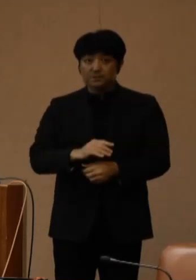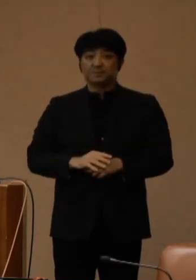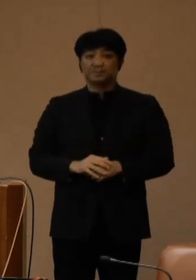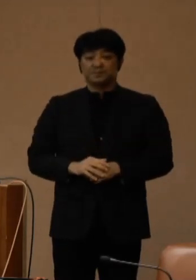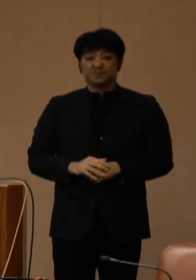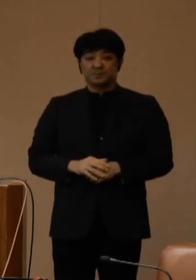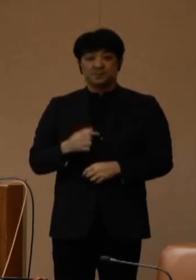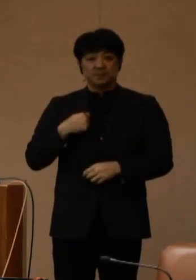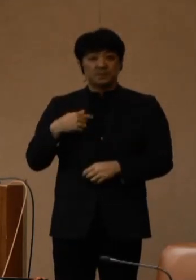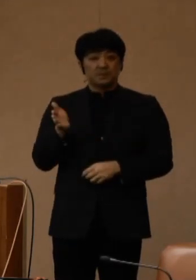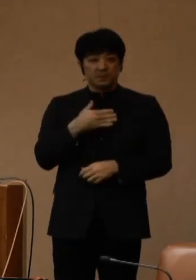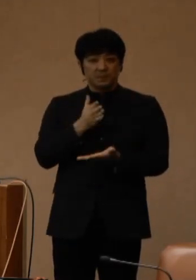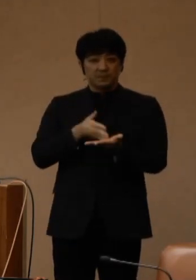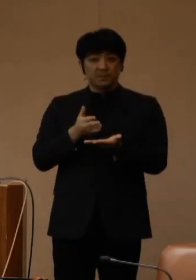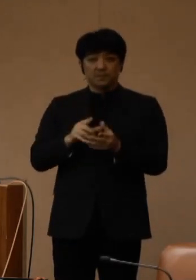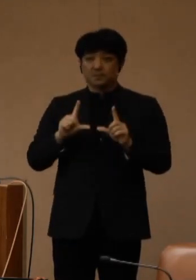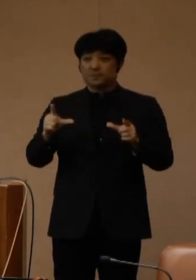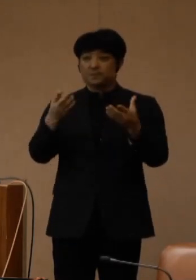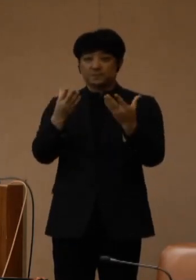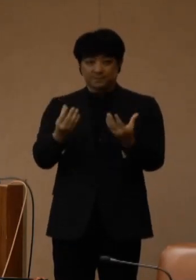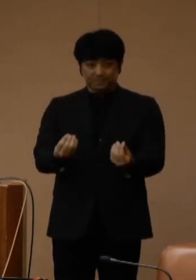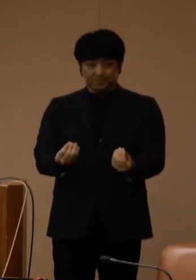私からは以上です。